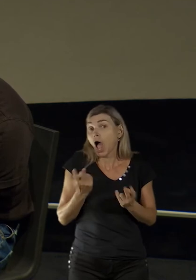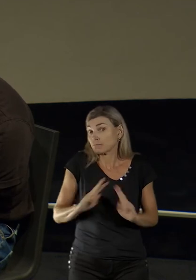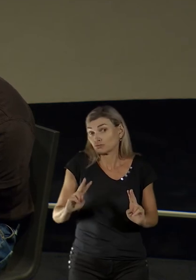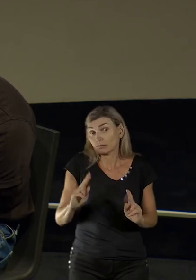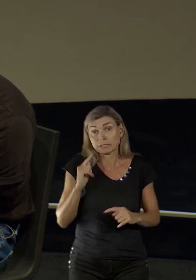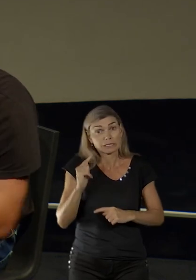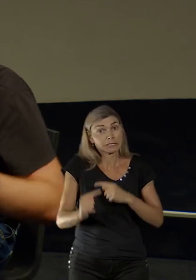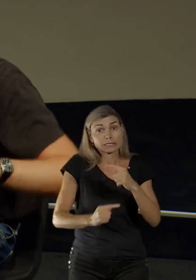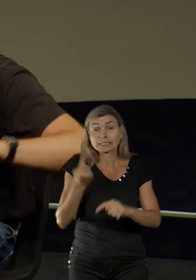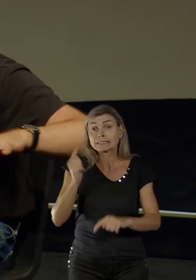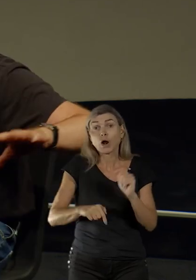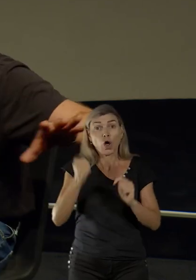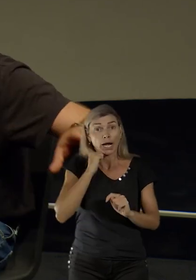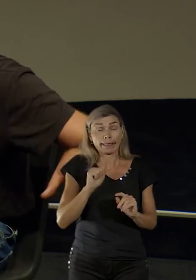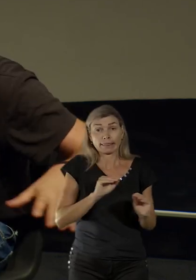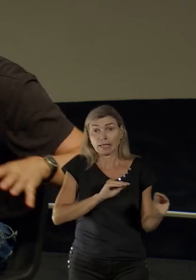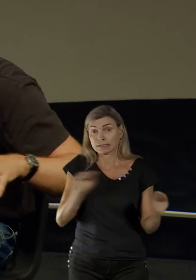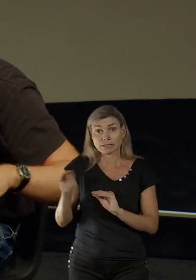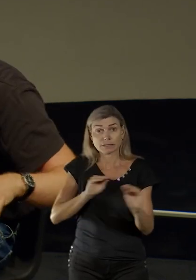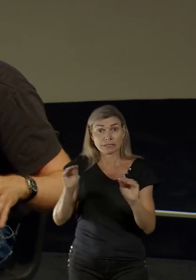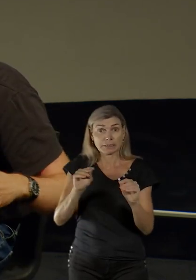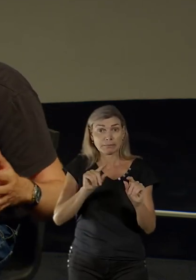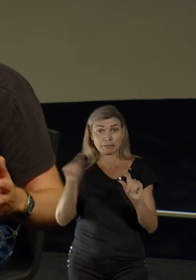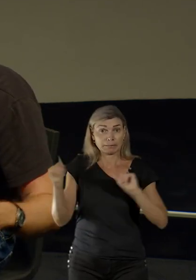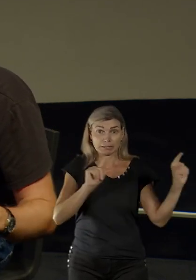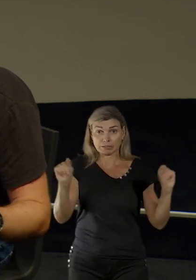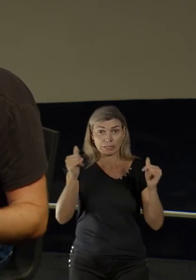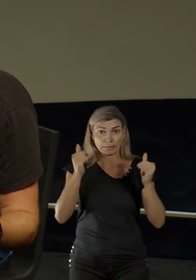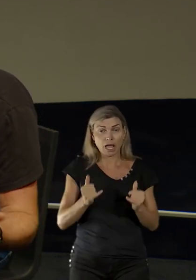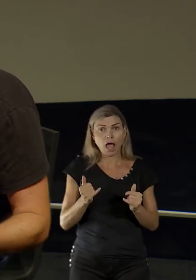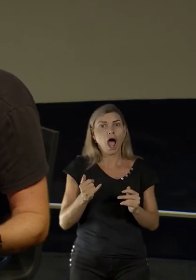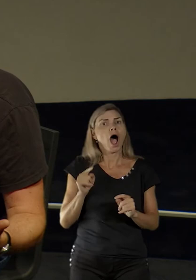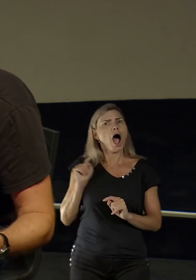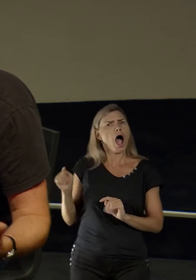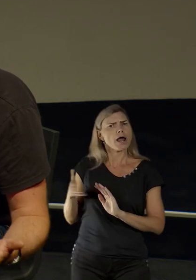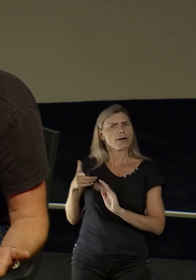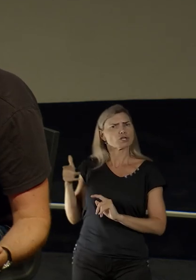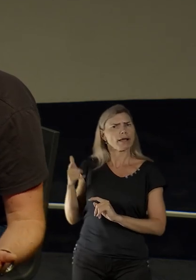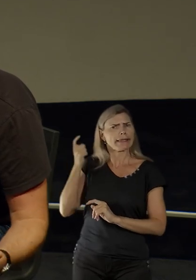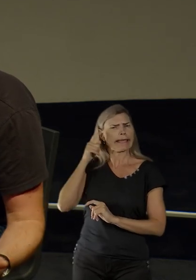nejsem jistej, jestli ty satelity, třeba v podobě Jihlavy, s nějakou superrychlou